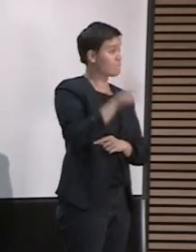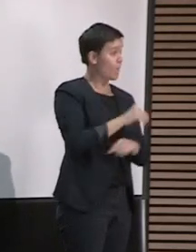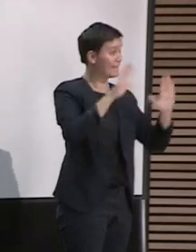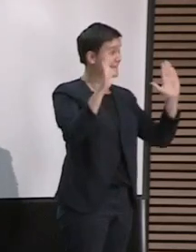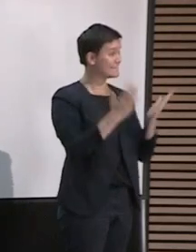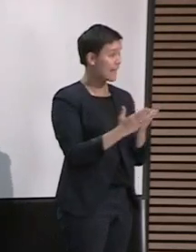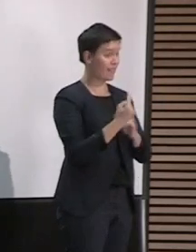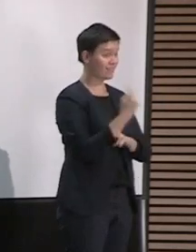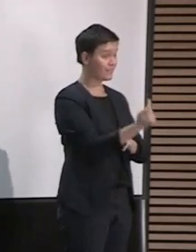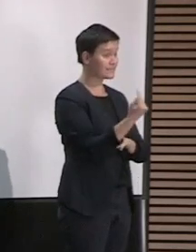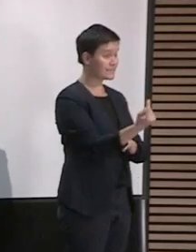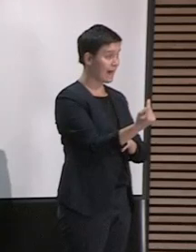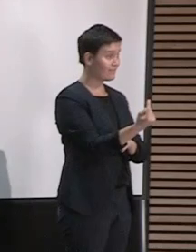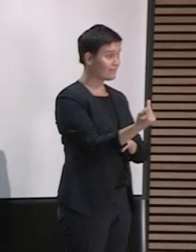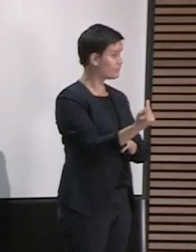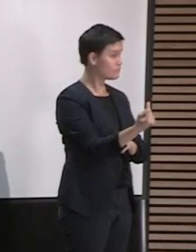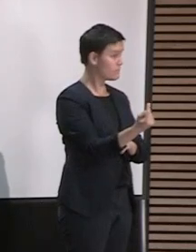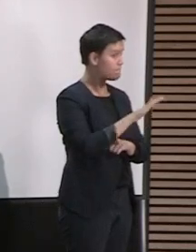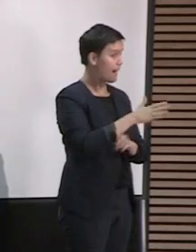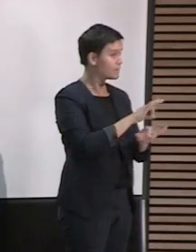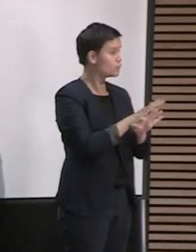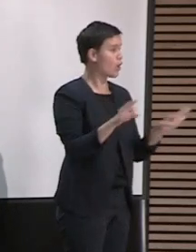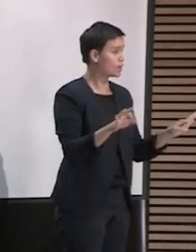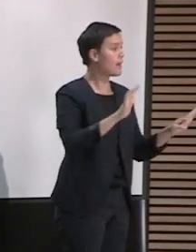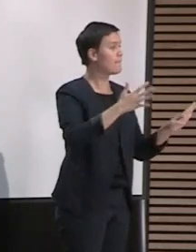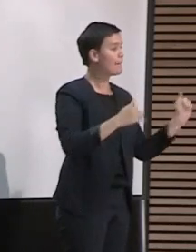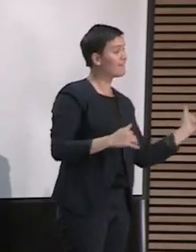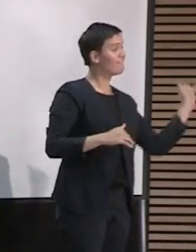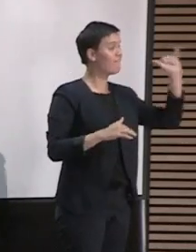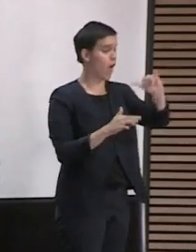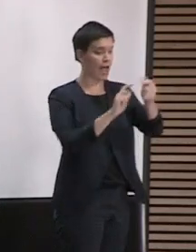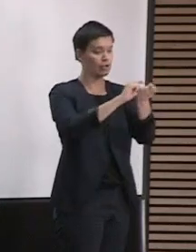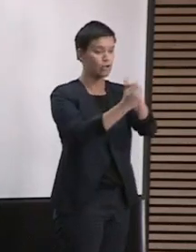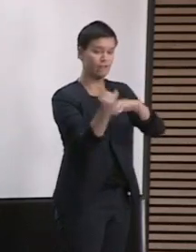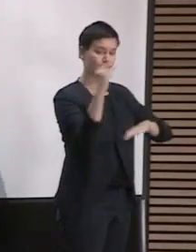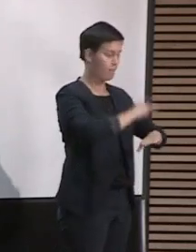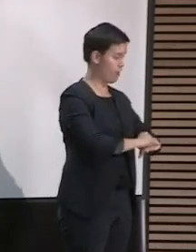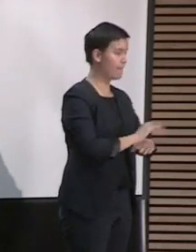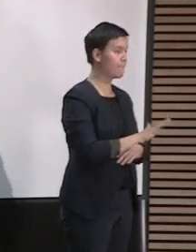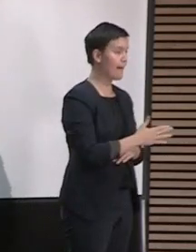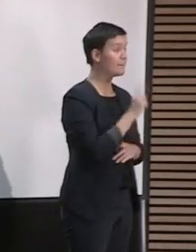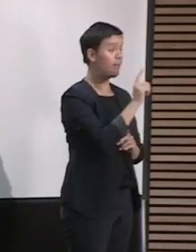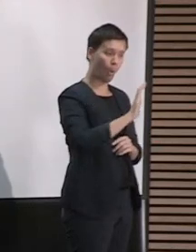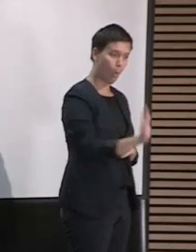India, engari ehara i te kii nga iwi i haere mai ki tera rerenga rere mai i India. He